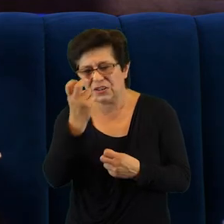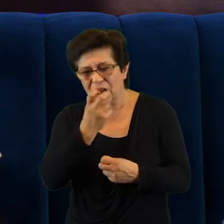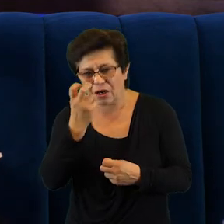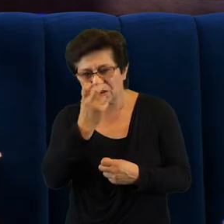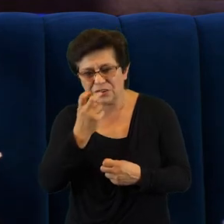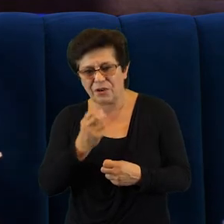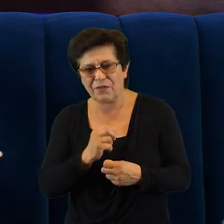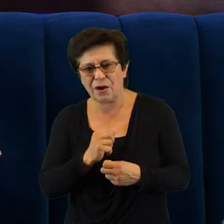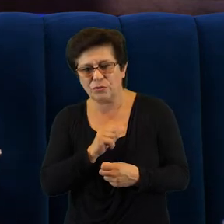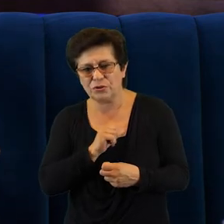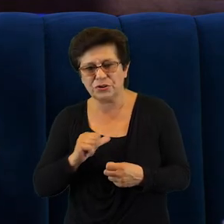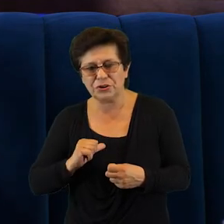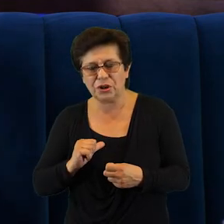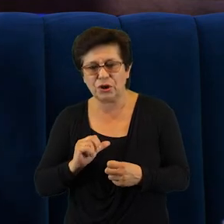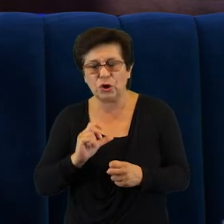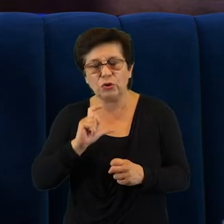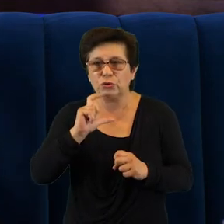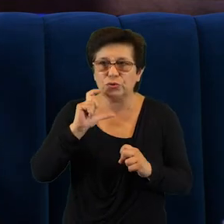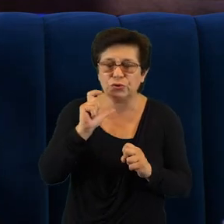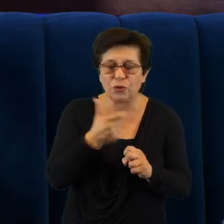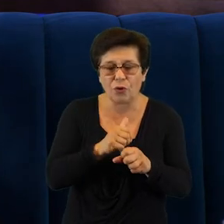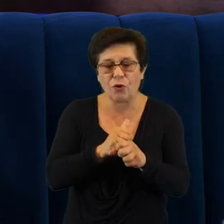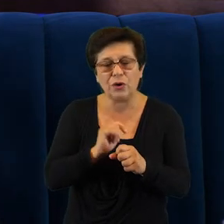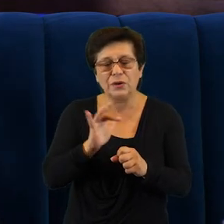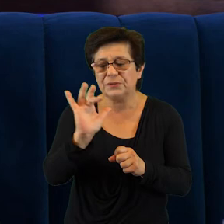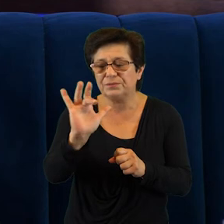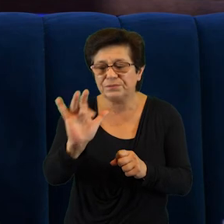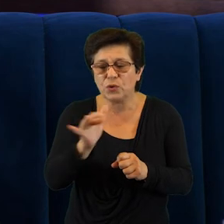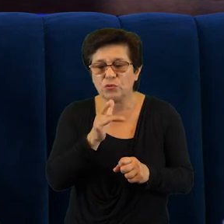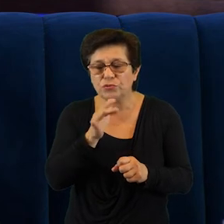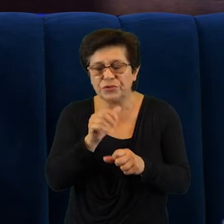co się dzieje w społeczności Żydów i ten wątek wygląda w taki sposób: